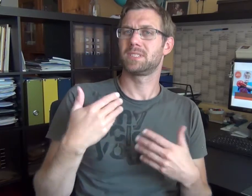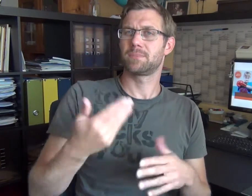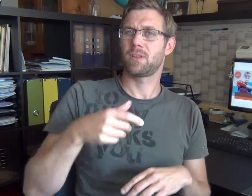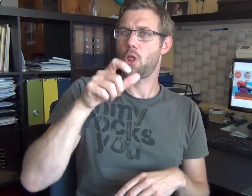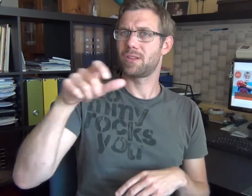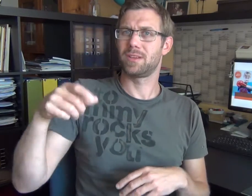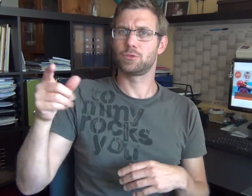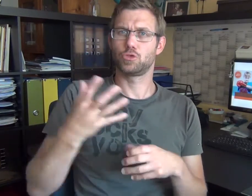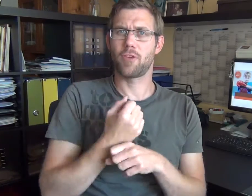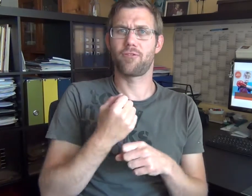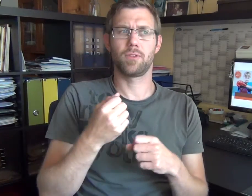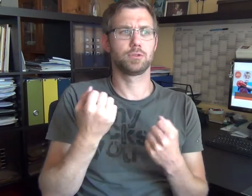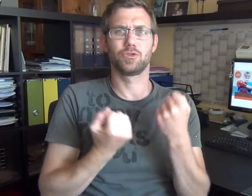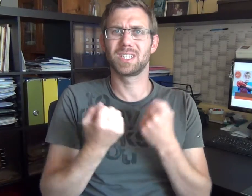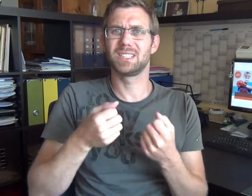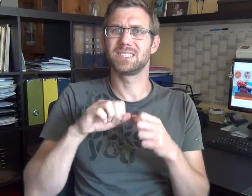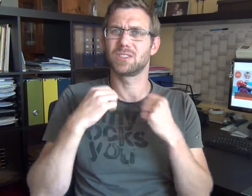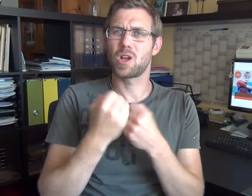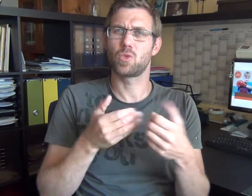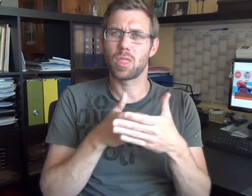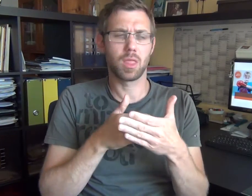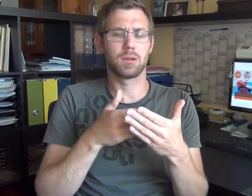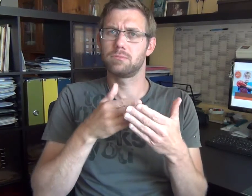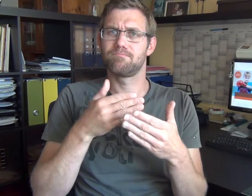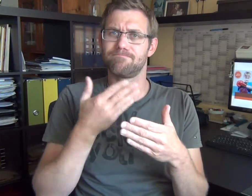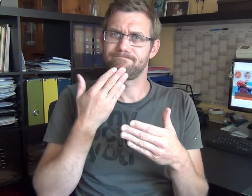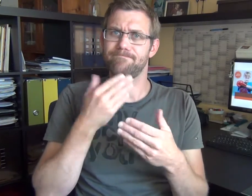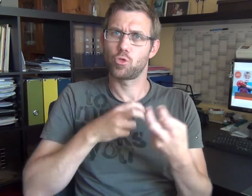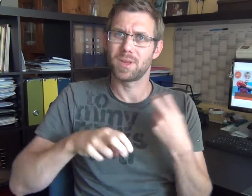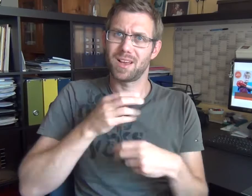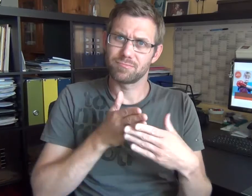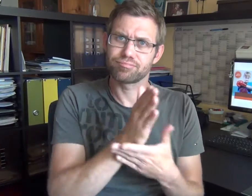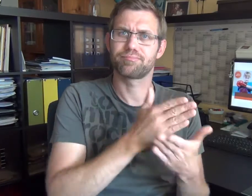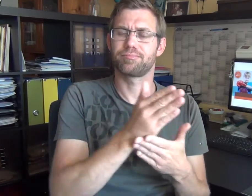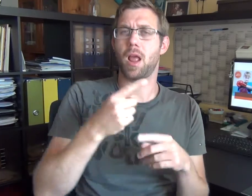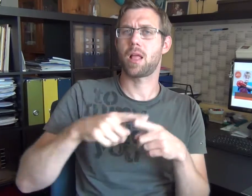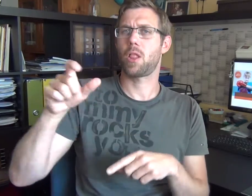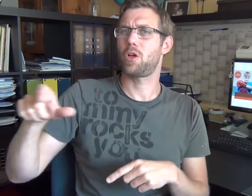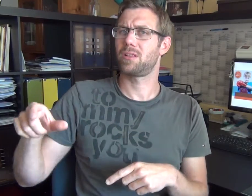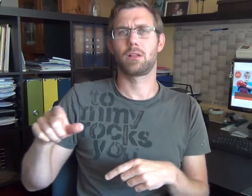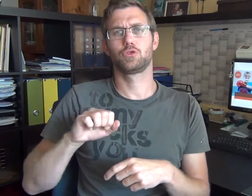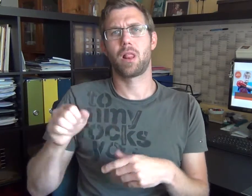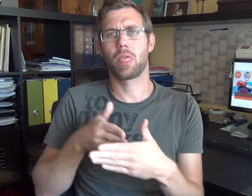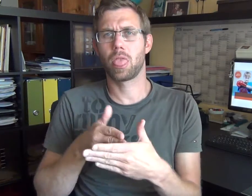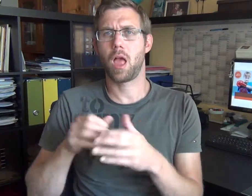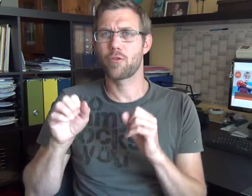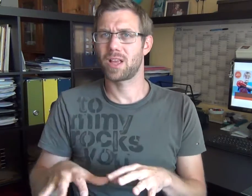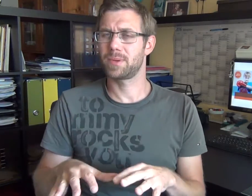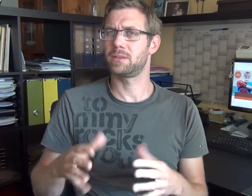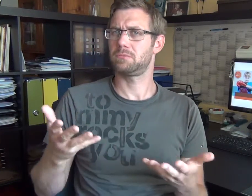Es gibt Menschen, die es schaffen, mit schwierigen Situationen umzugehen und sie zu meistern. Während andere Leute an Grenzen stoßen oder aufgeben.